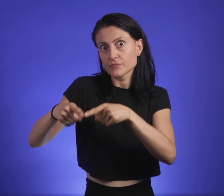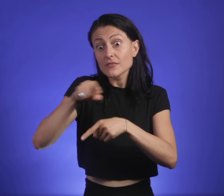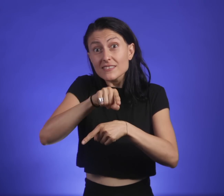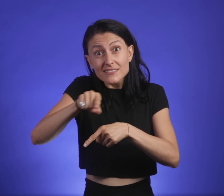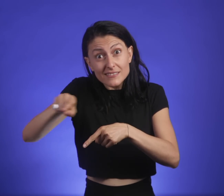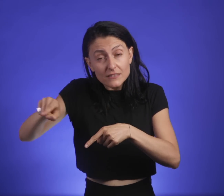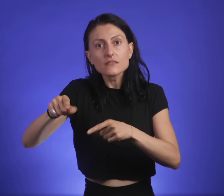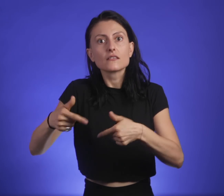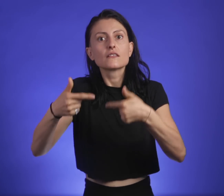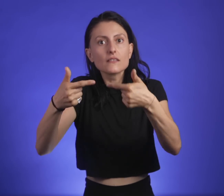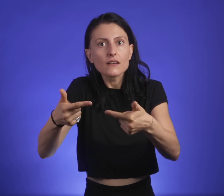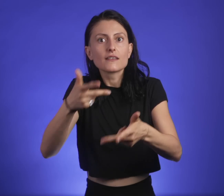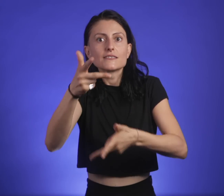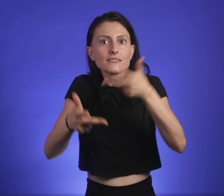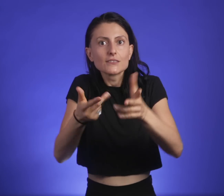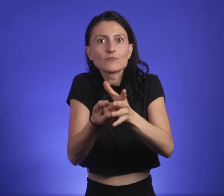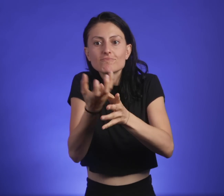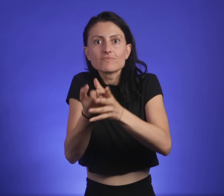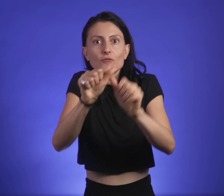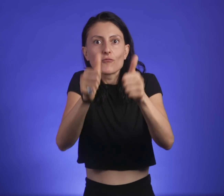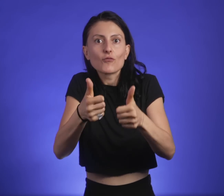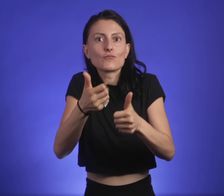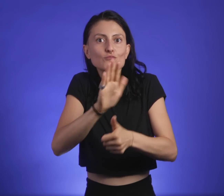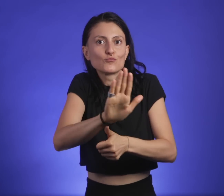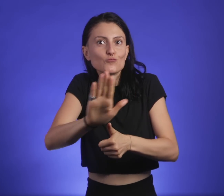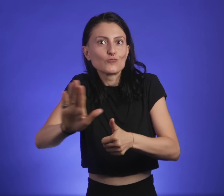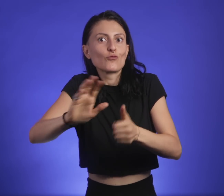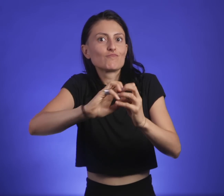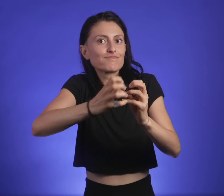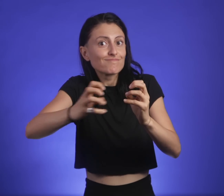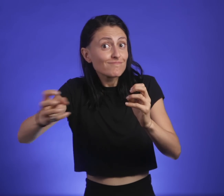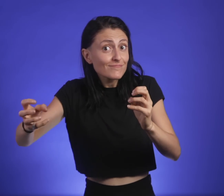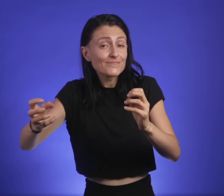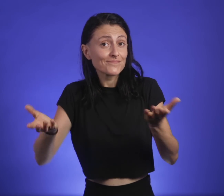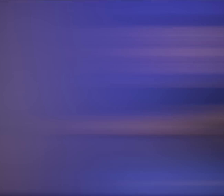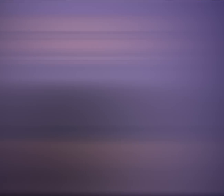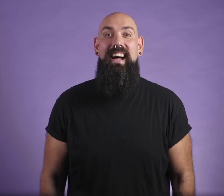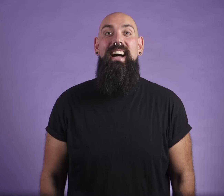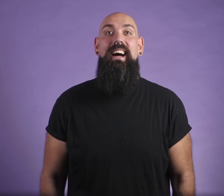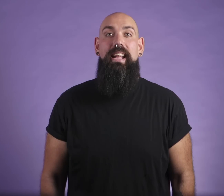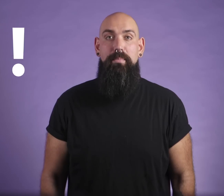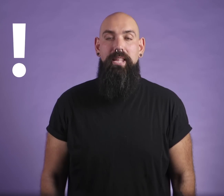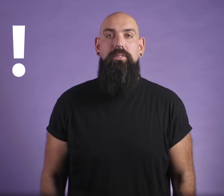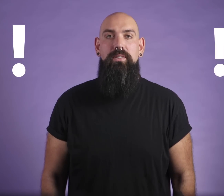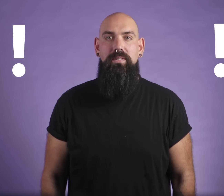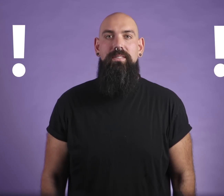e ognuno di questi parametri contraddistingue i singoli segni. Aaah! Capito!